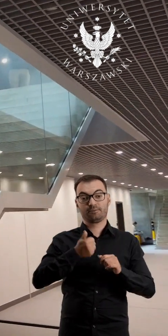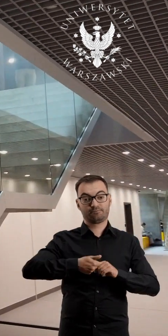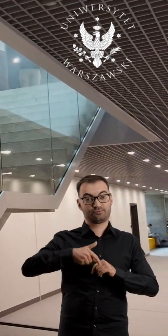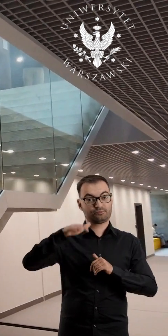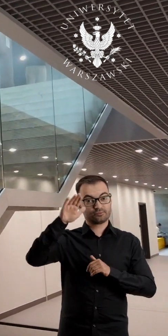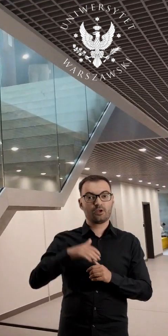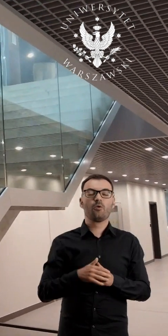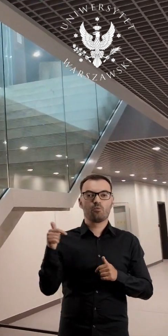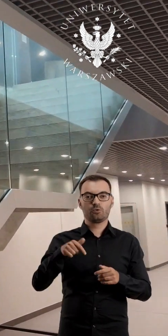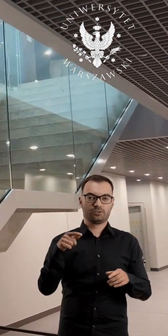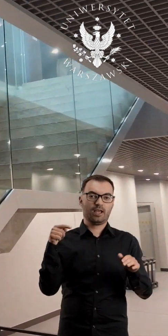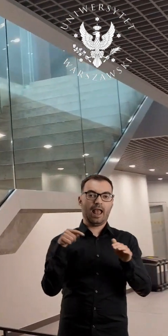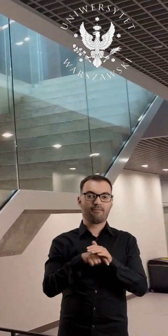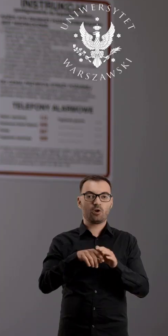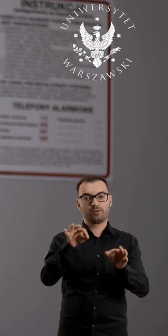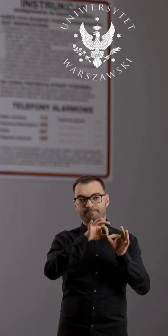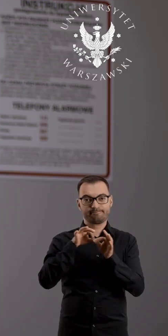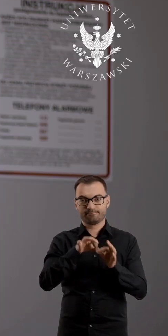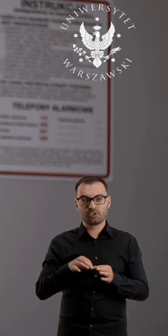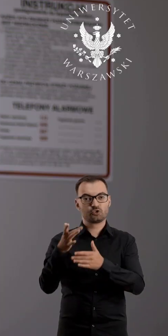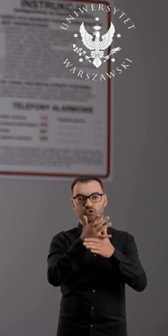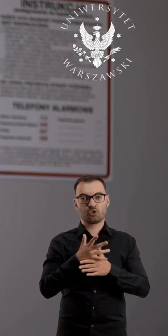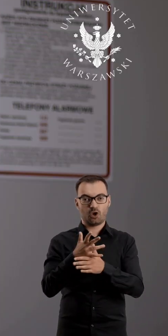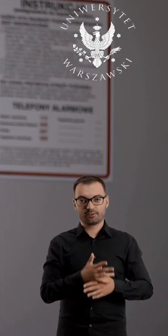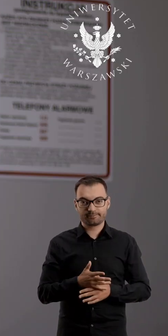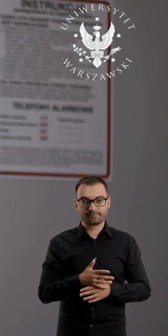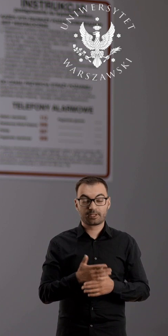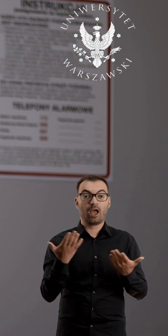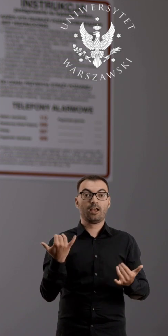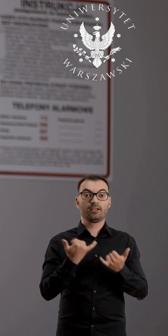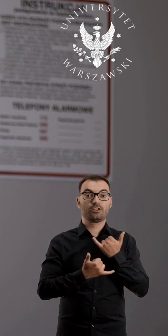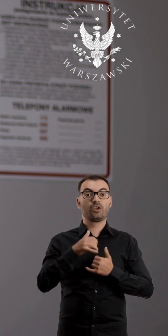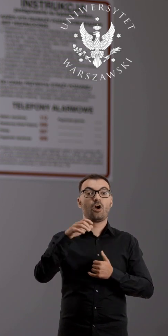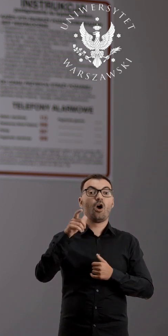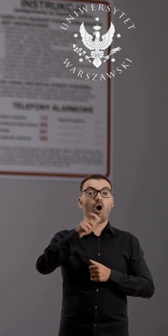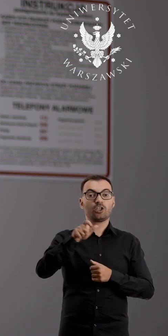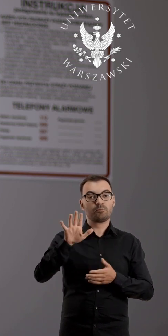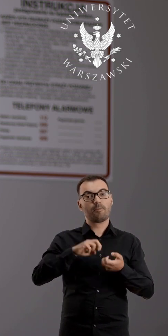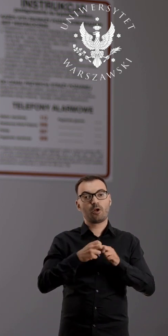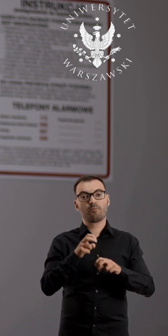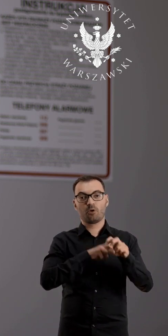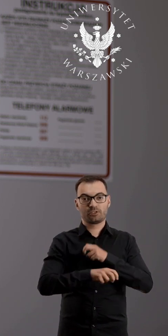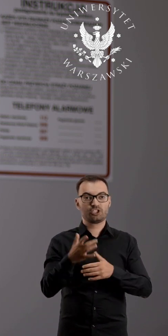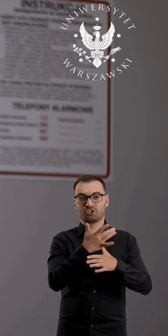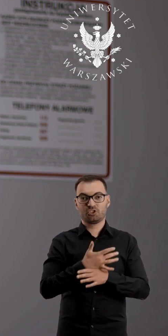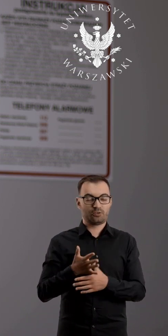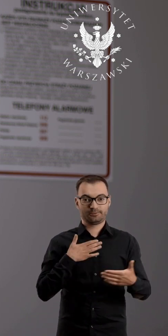odbywa się zatem schodami dla wszystkich użytkowników, które są niedostępne dla osób z trudnościami w poruszaniu się.